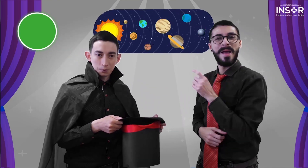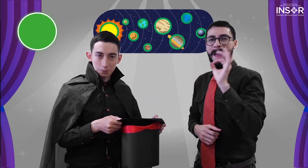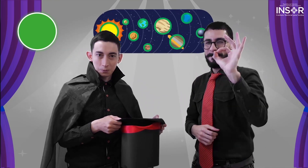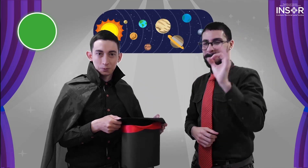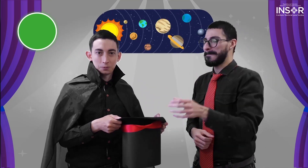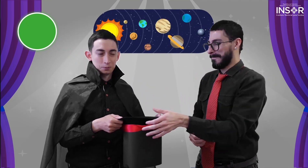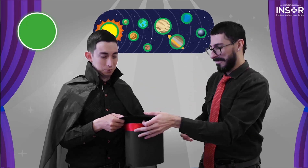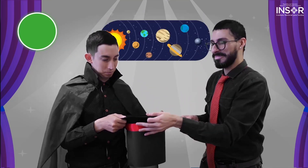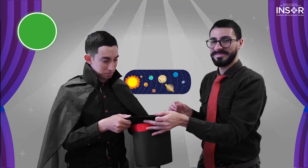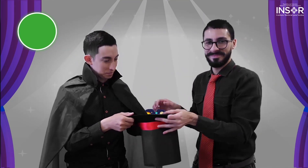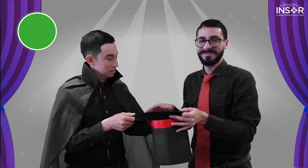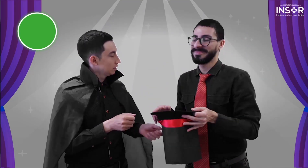Muy bien.